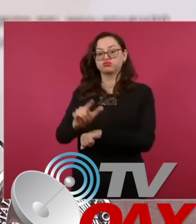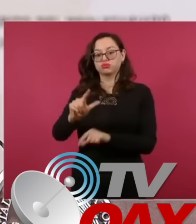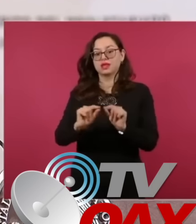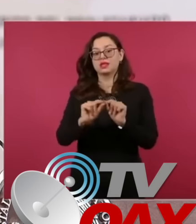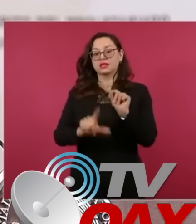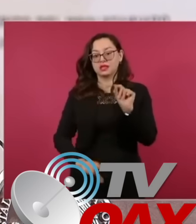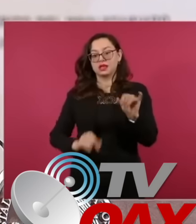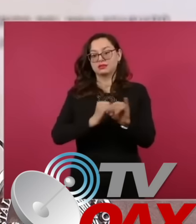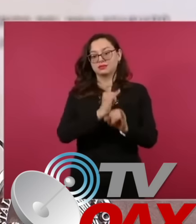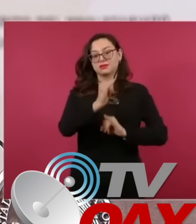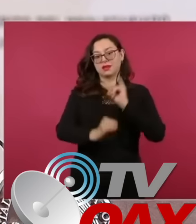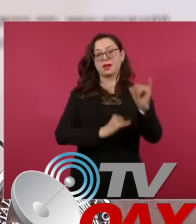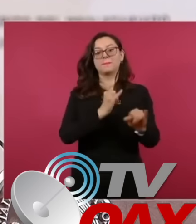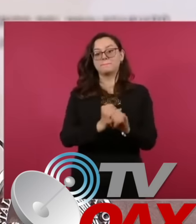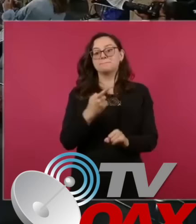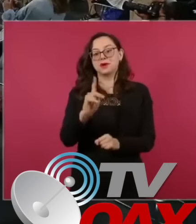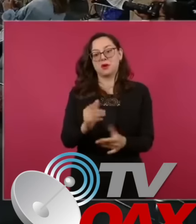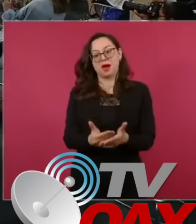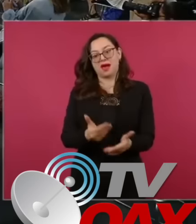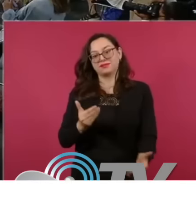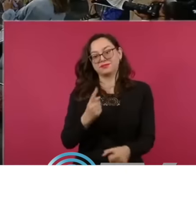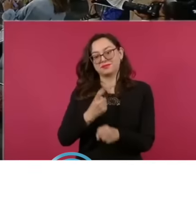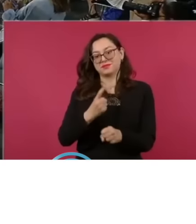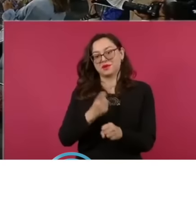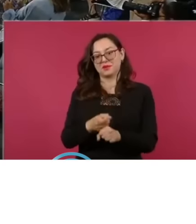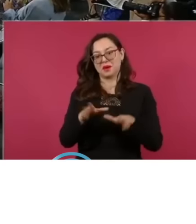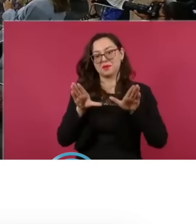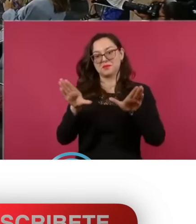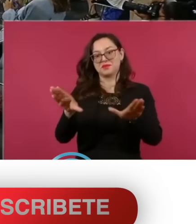mencionamos es